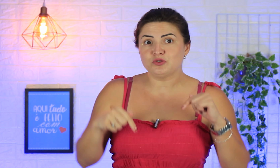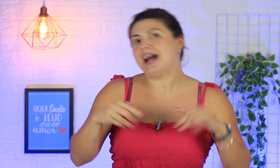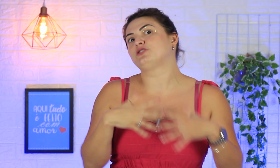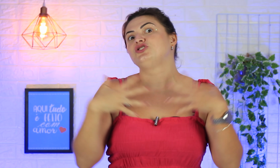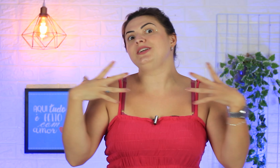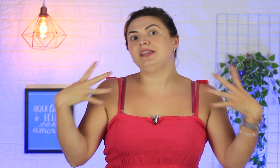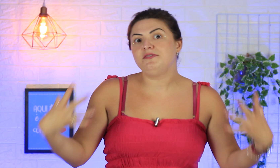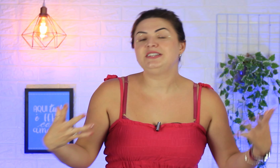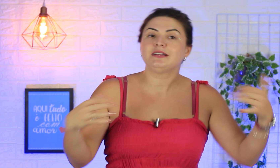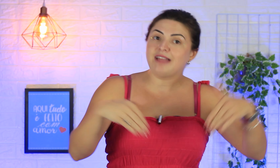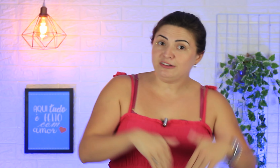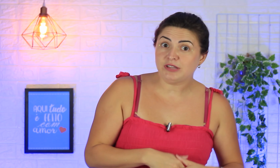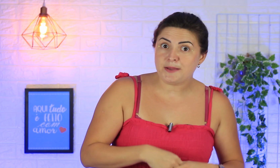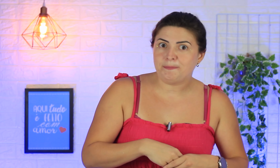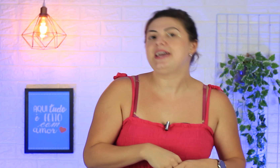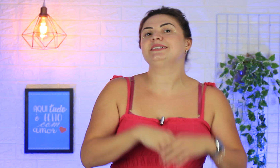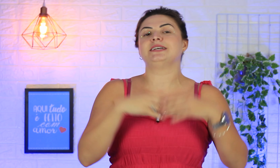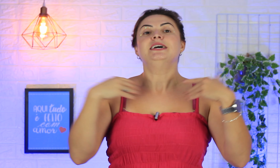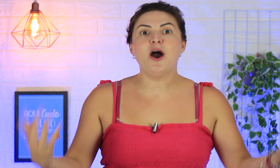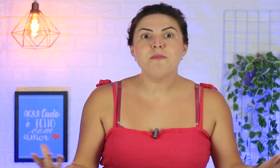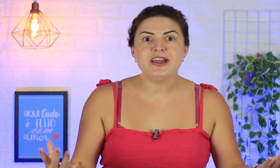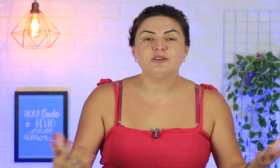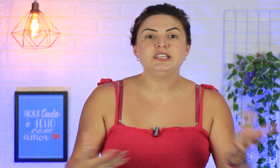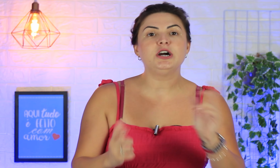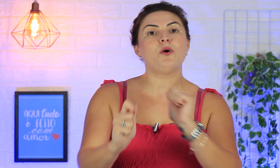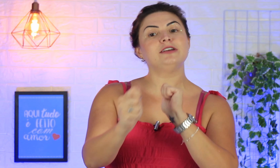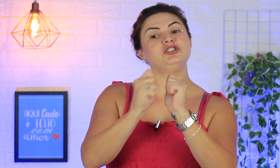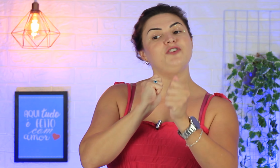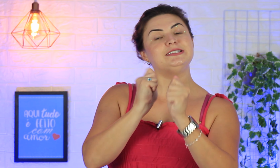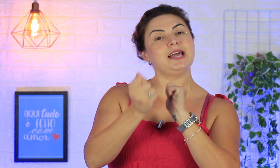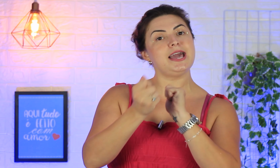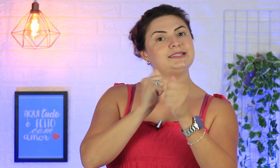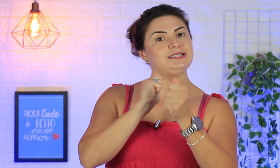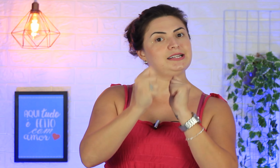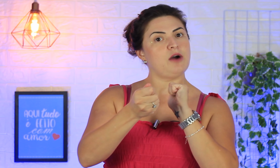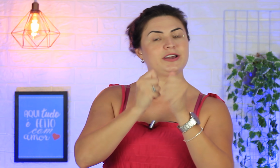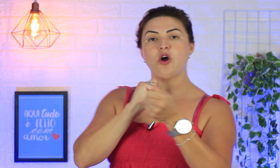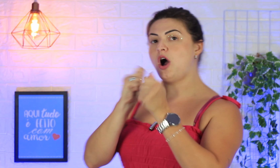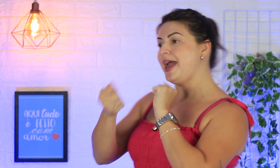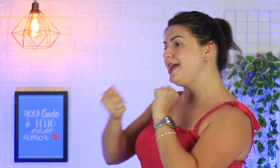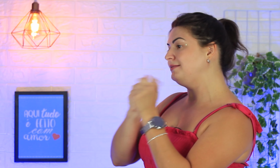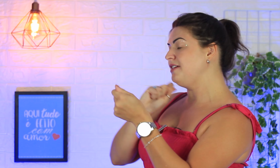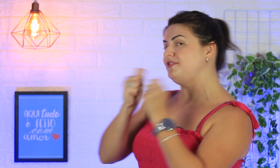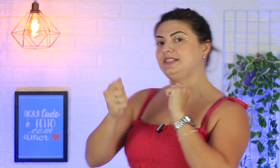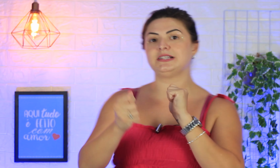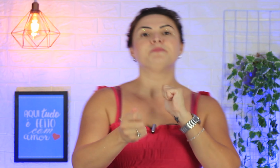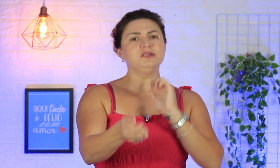no caso de entrevista dentro da empresa que é uma reunião a gente faz esse sinal aqui ó entrevista